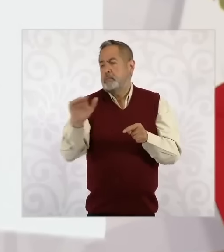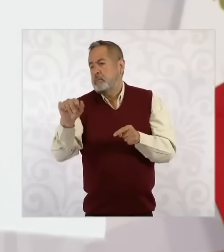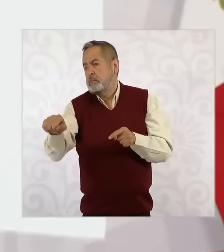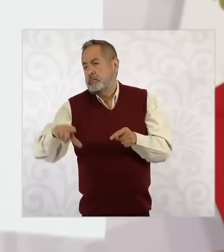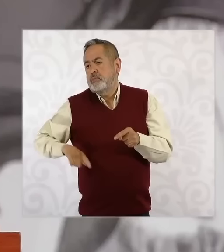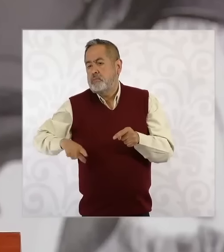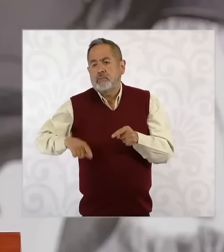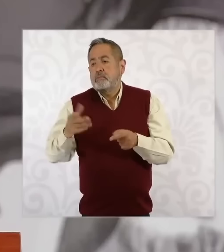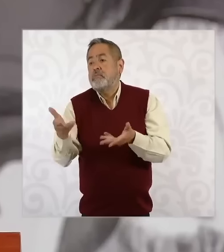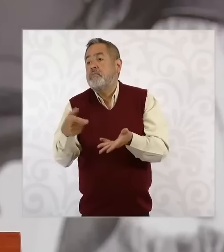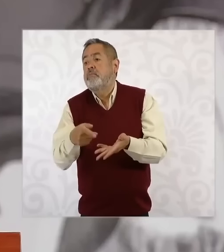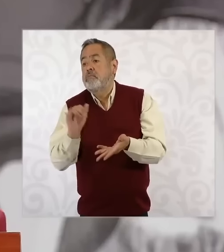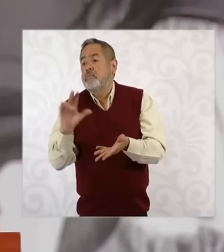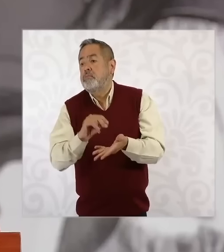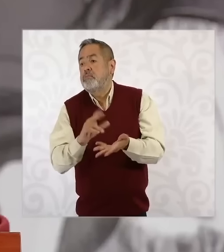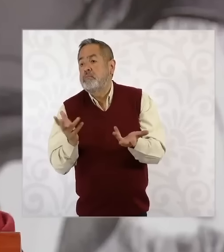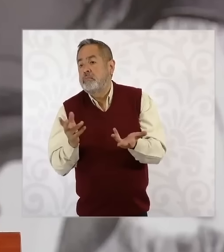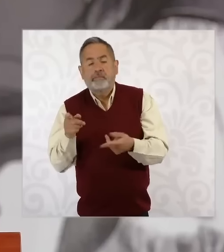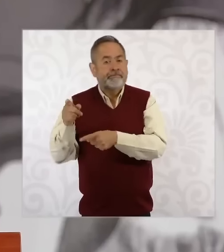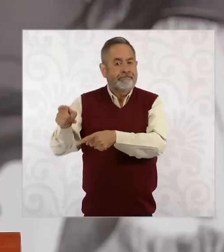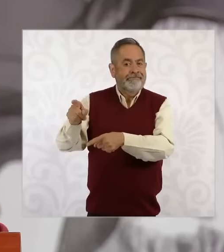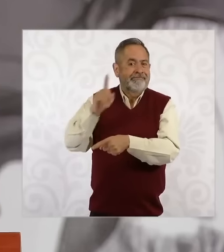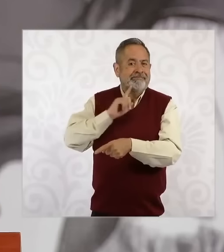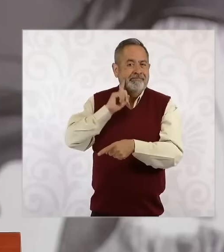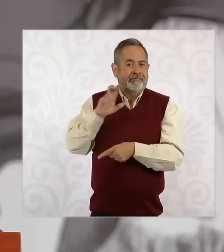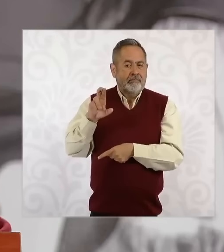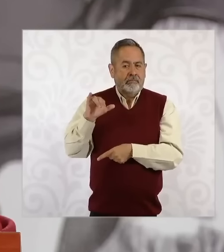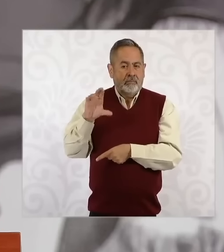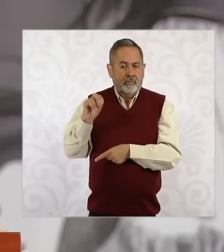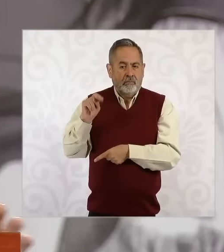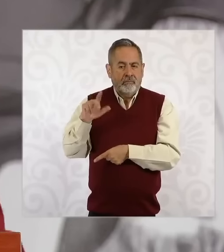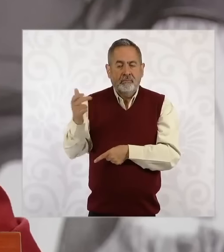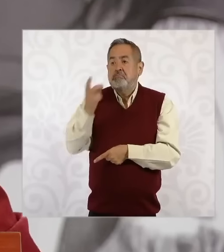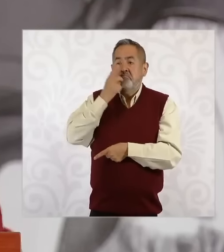En este caso, Rocío Nales nos dijo, "Es que ese proyecto no va a funcionar, no estamos